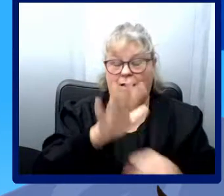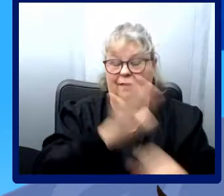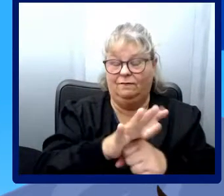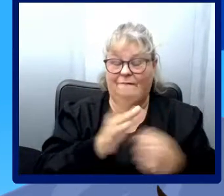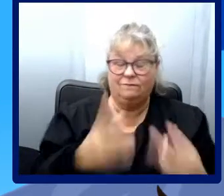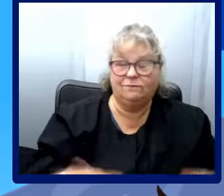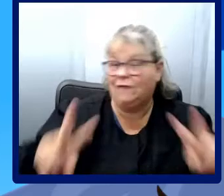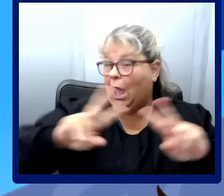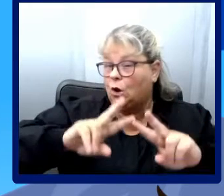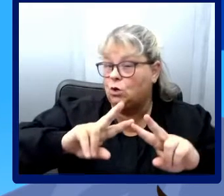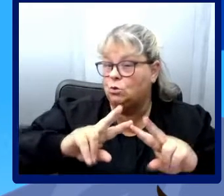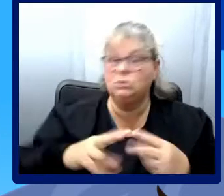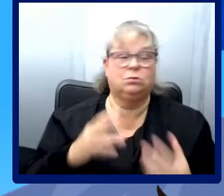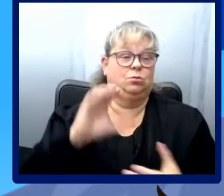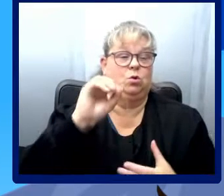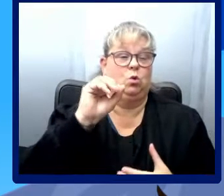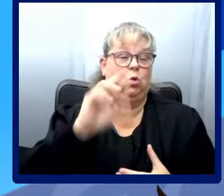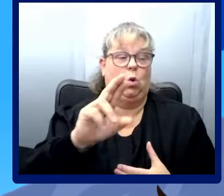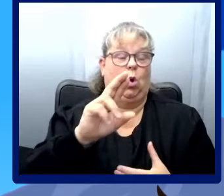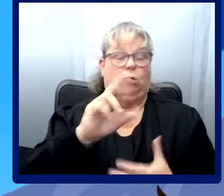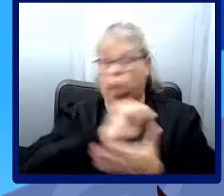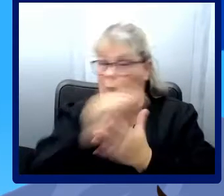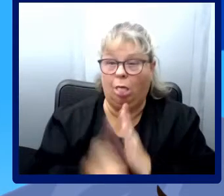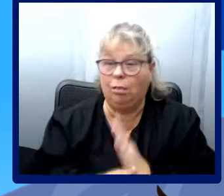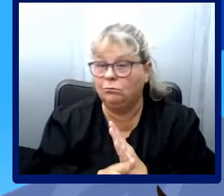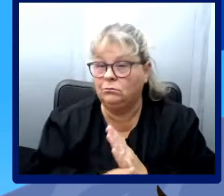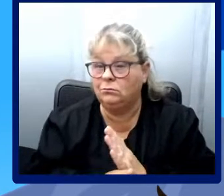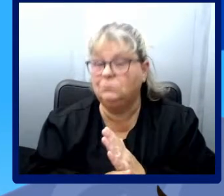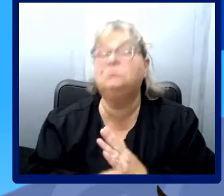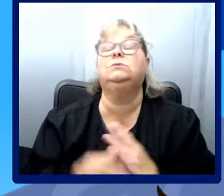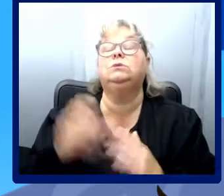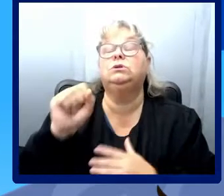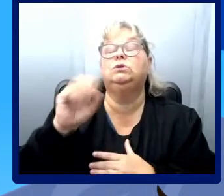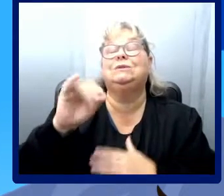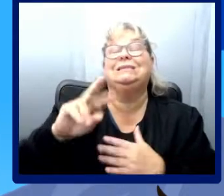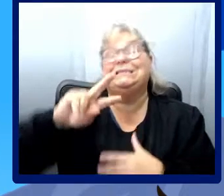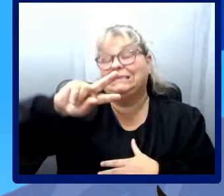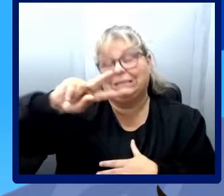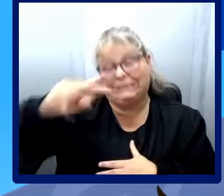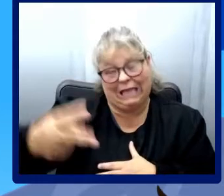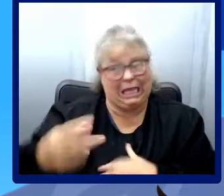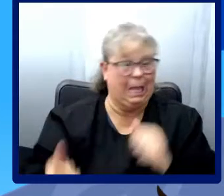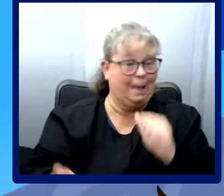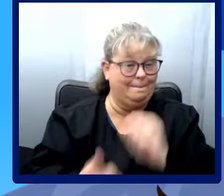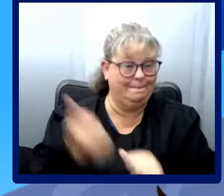o tal vez desencadenar una función de validación. La segunda razón más común es que el objeto